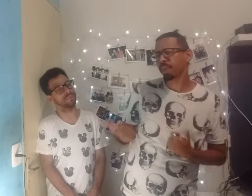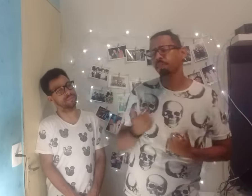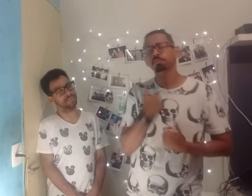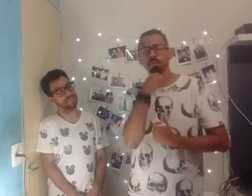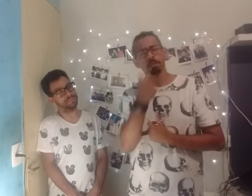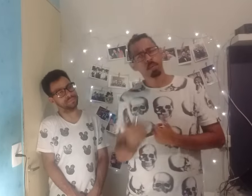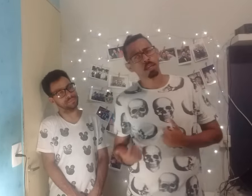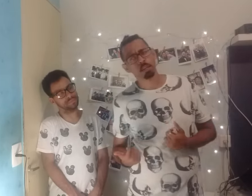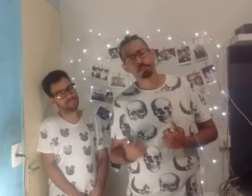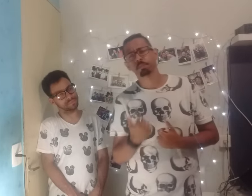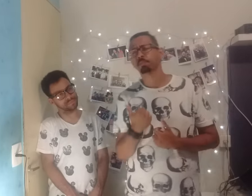somos esta bem!